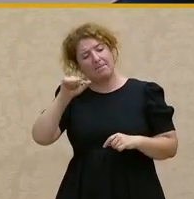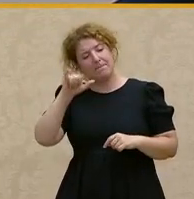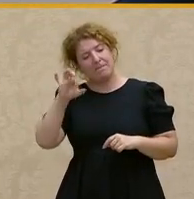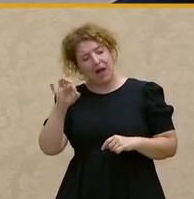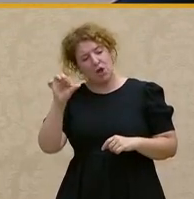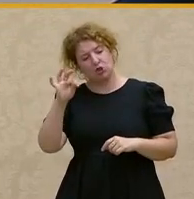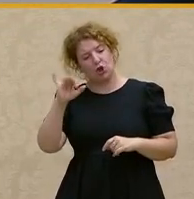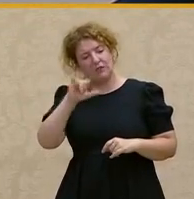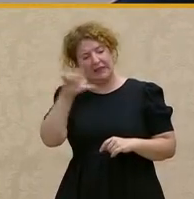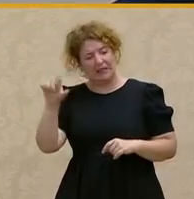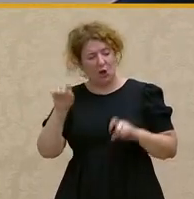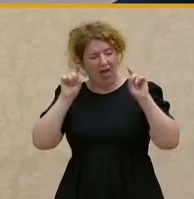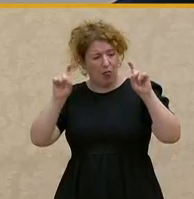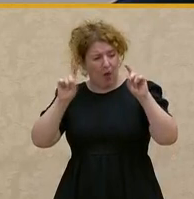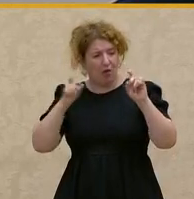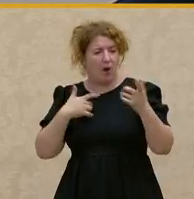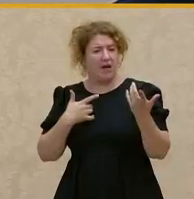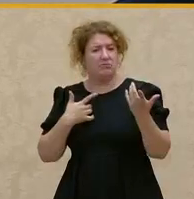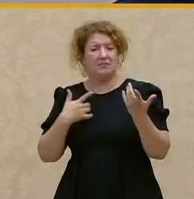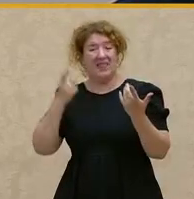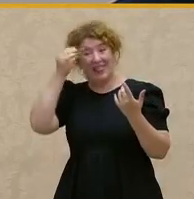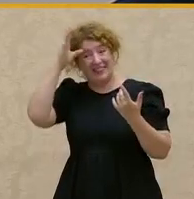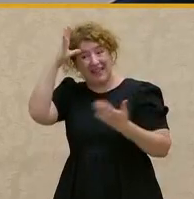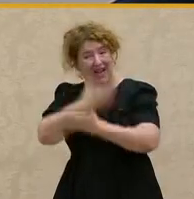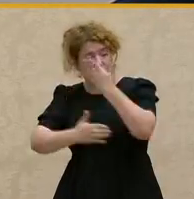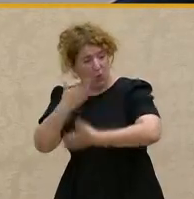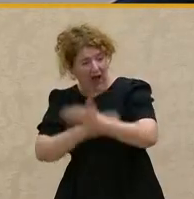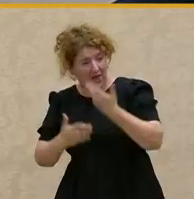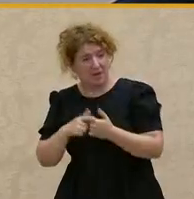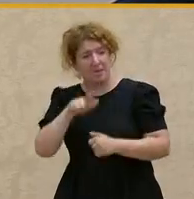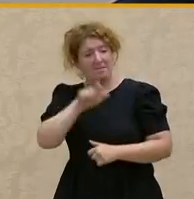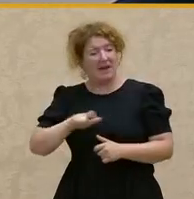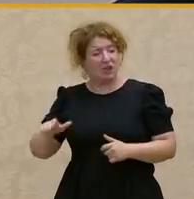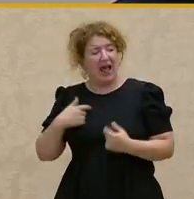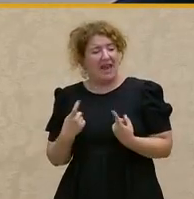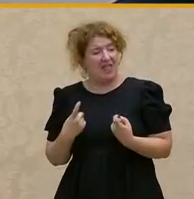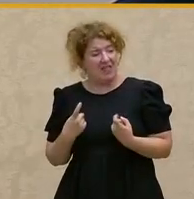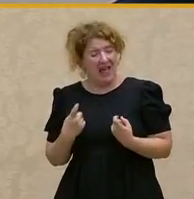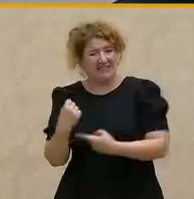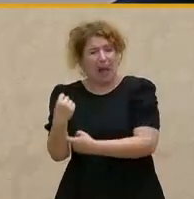educadora de personas con discapacidad intelectual y de personas con grandes necesidades de apoyo en